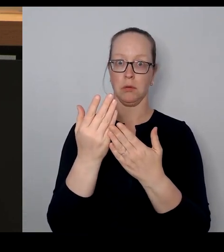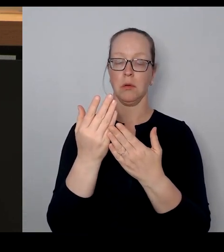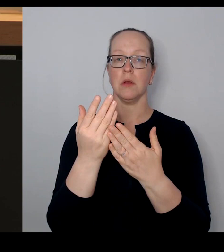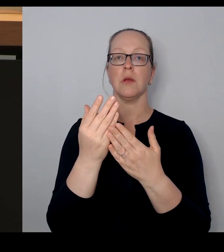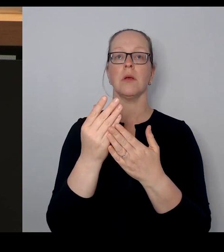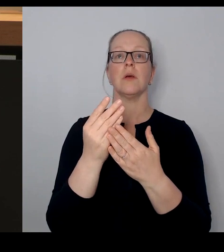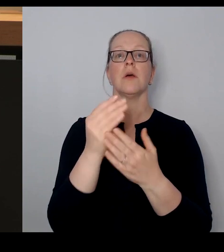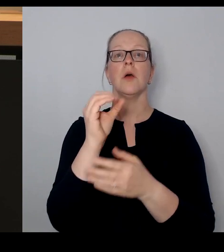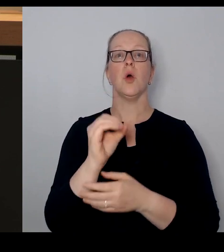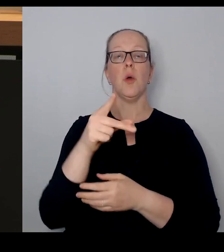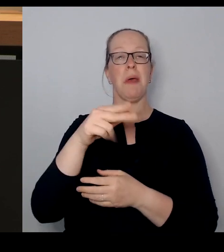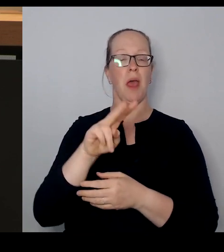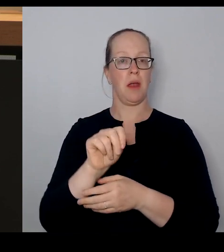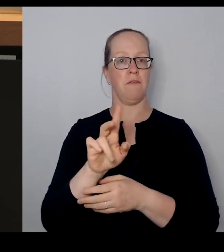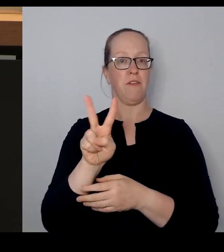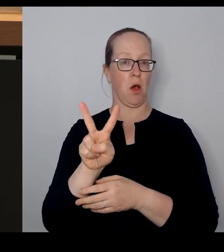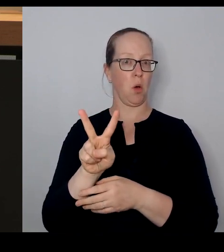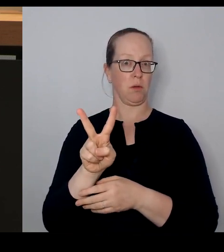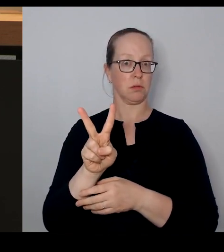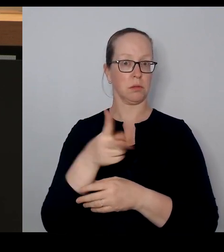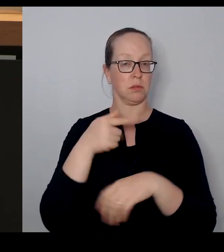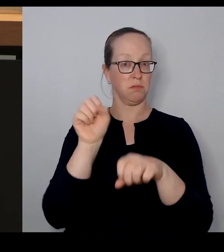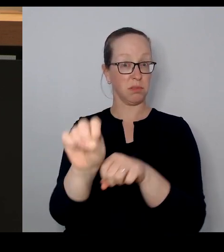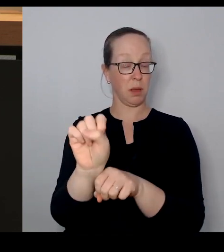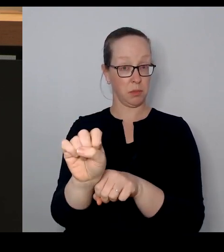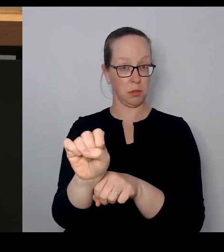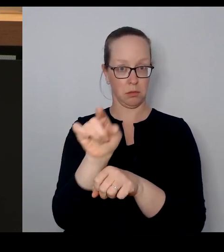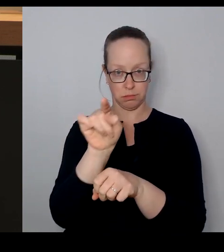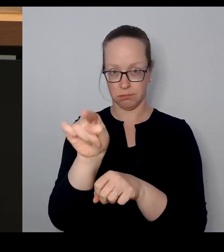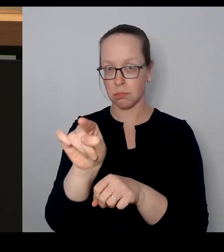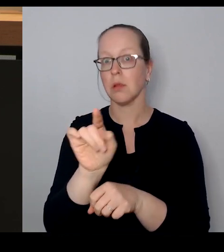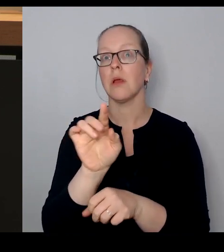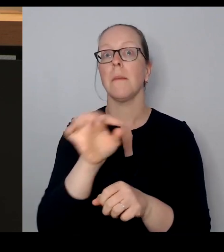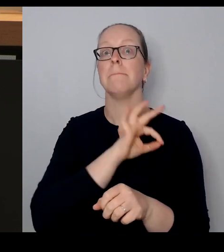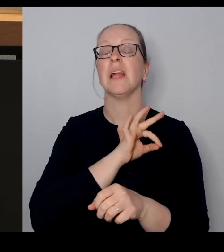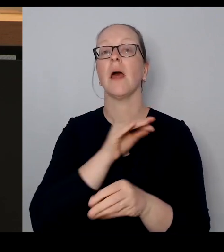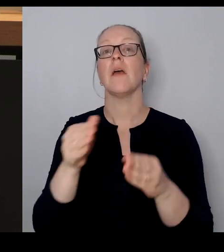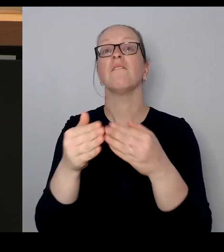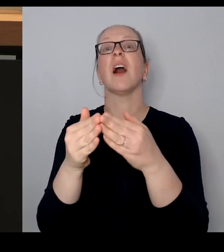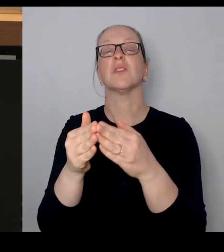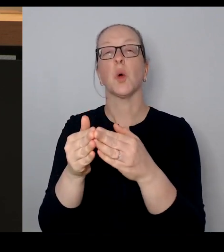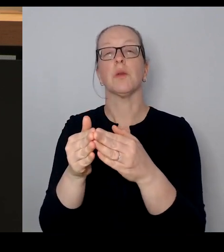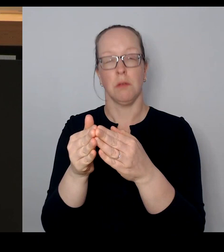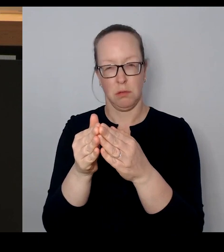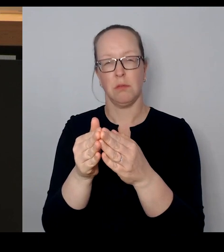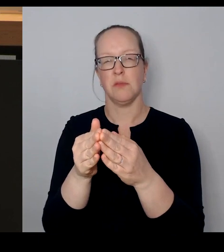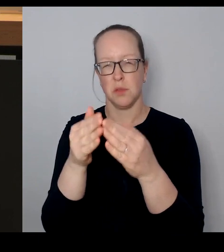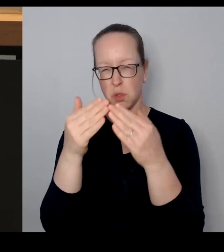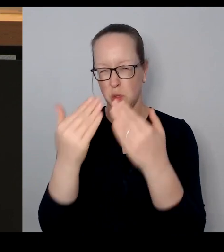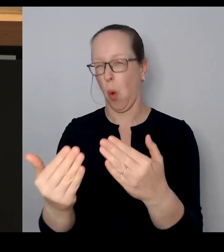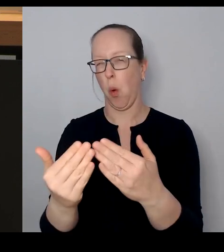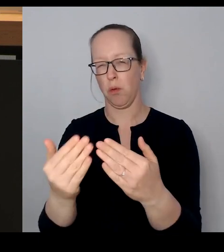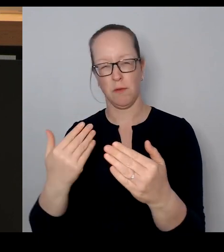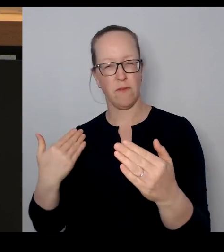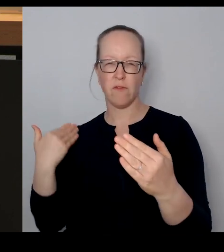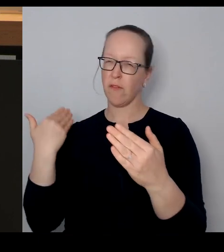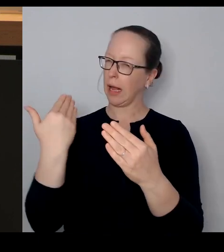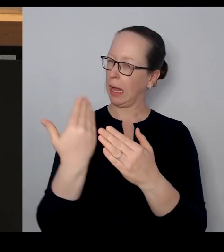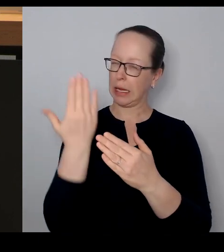Ihre Fraktion hier dem ÖPNV in der Vergangenheit systematisch nicht nur ein Bärendienst erwiesen. Das ist dann auch nicht mehr Busspuren stoppen, sondern meine